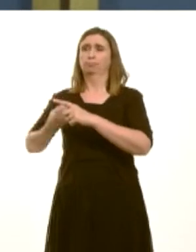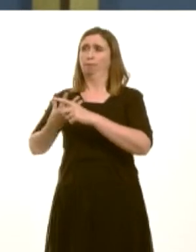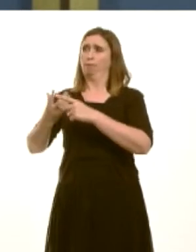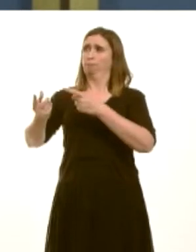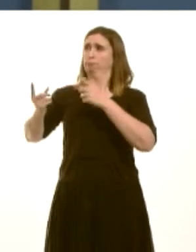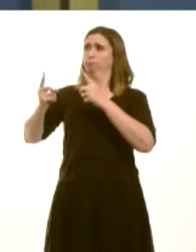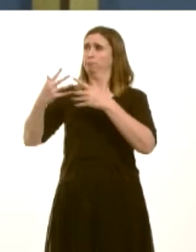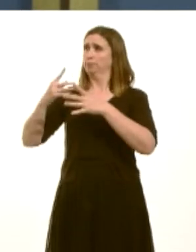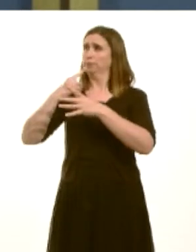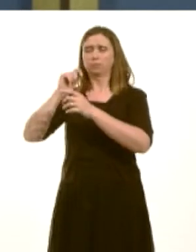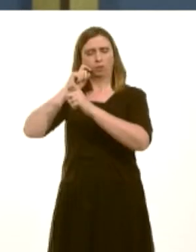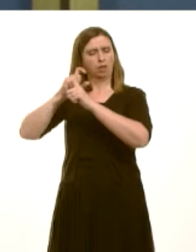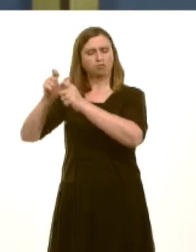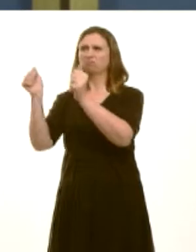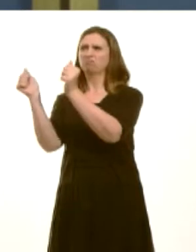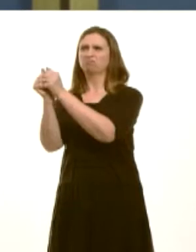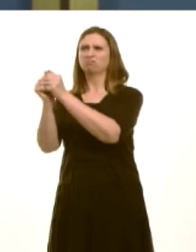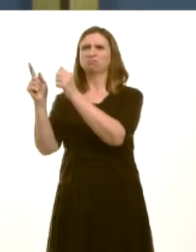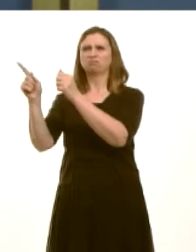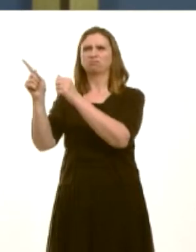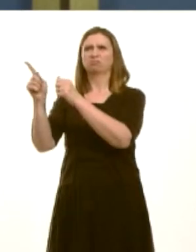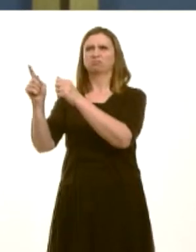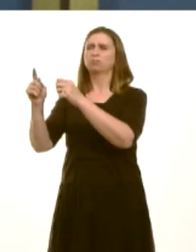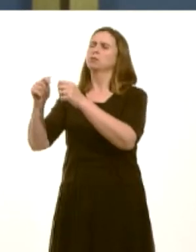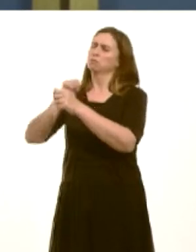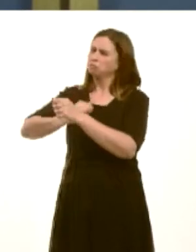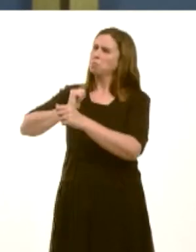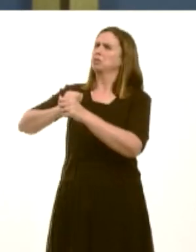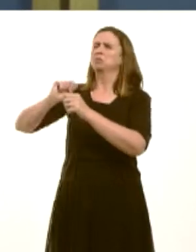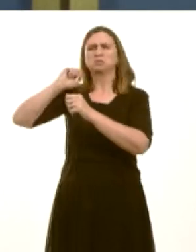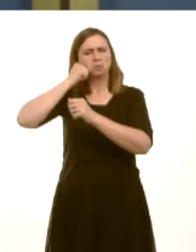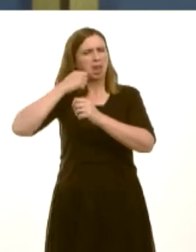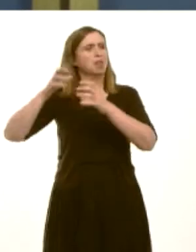pleidiau Prydeinig eraill. Mae yna ddwy blaid yng Nghymru ar hyn o bryd sydd am unioniír